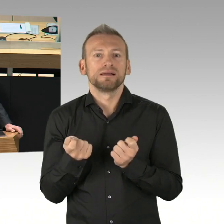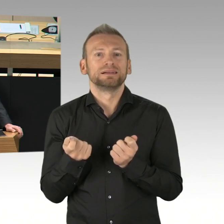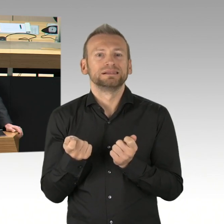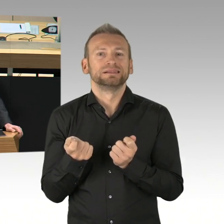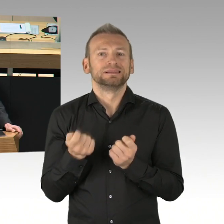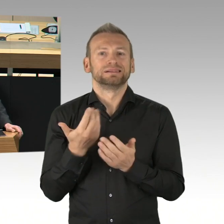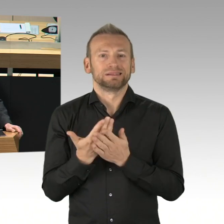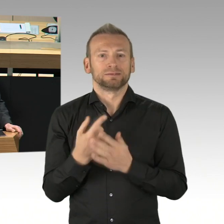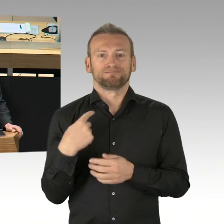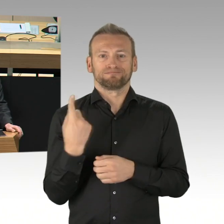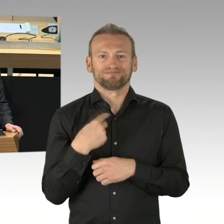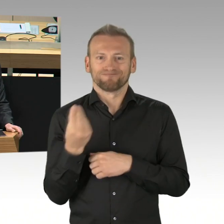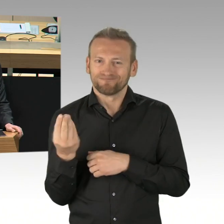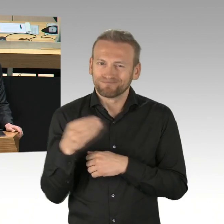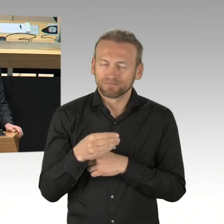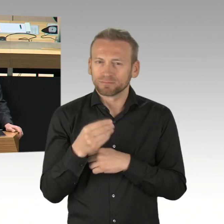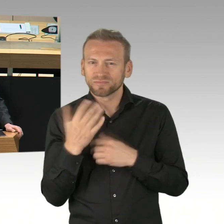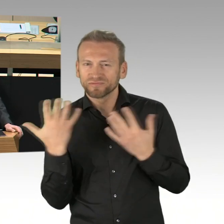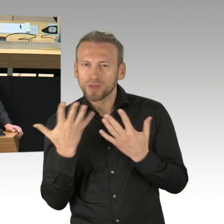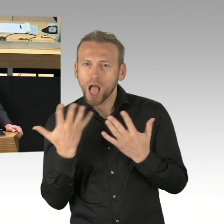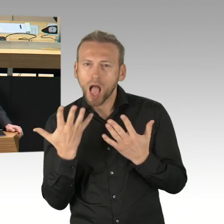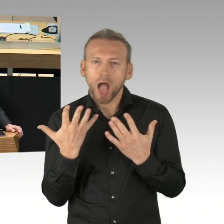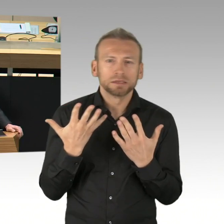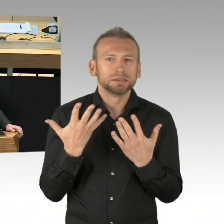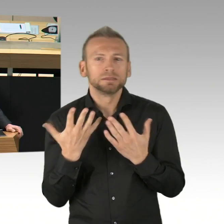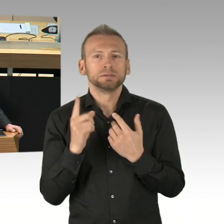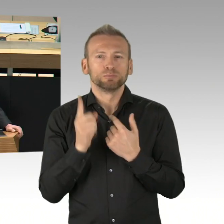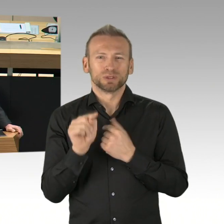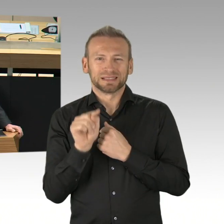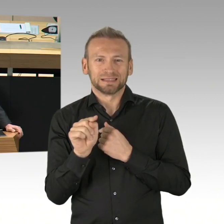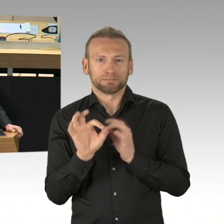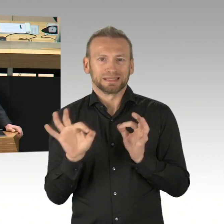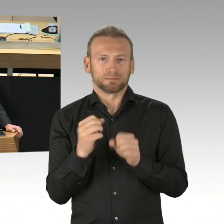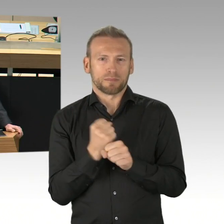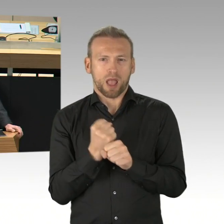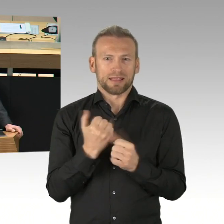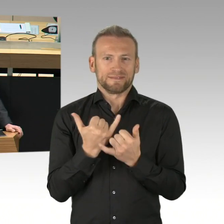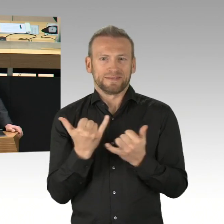wenn das verfügbare Einkommen den Menschen in der Tasche bleibt